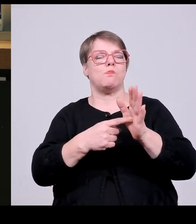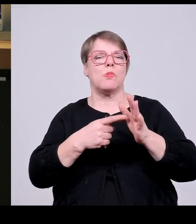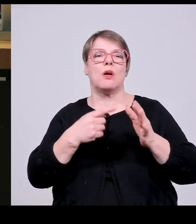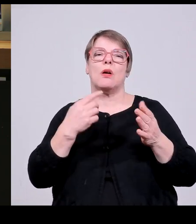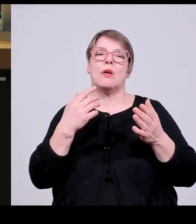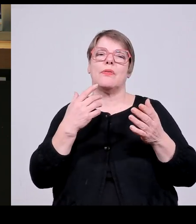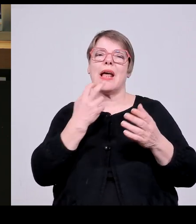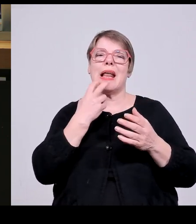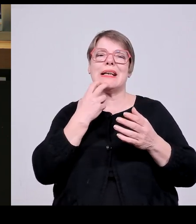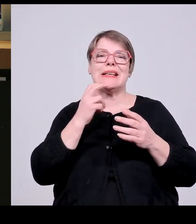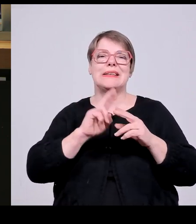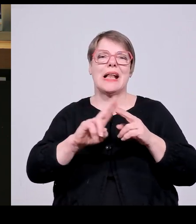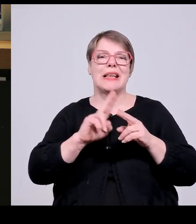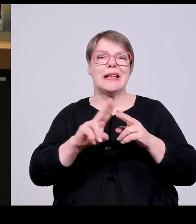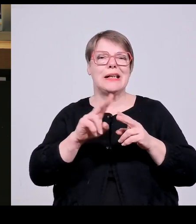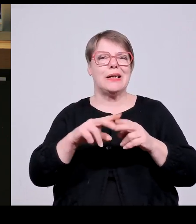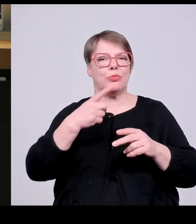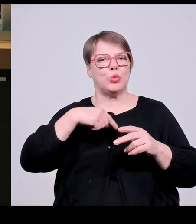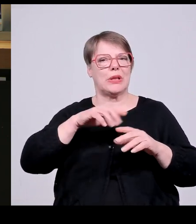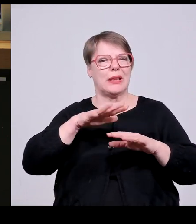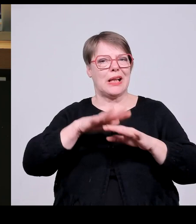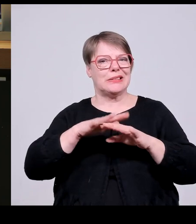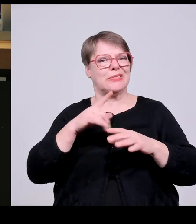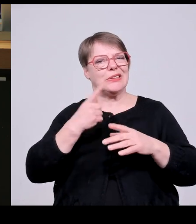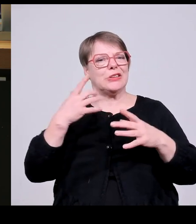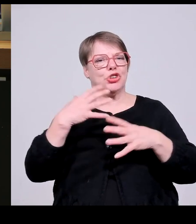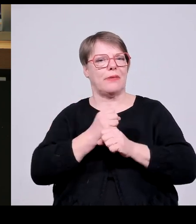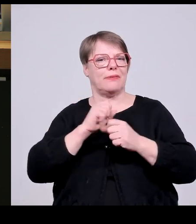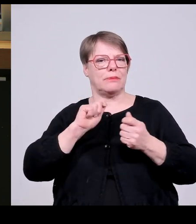Datenbasis tun, als wir sie jetzt haben. Danke schön.(Beifall)(Rednerwechsel)